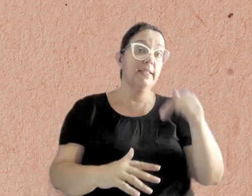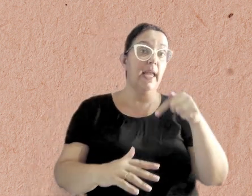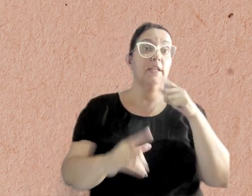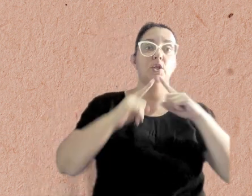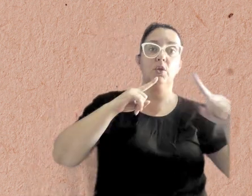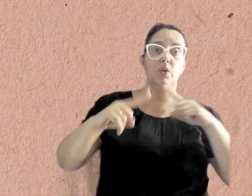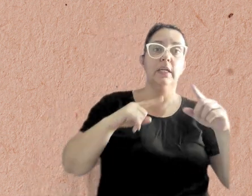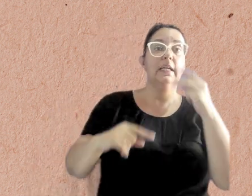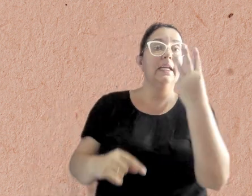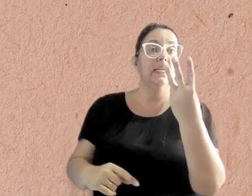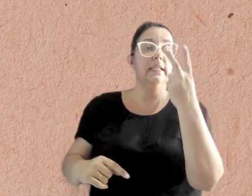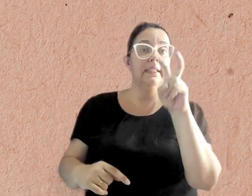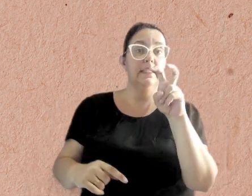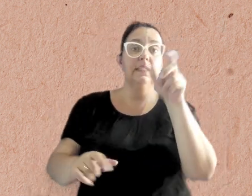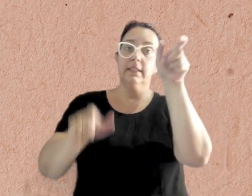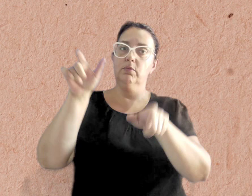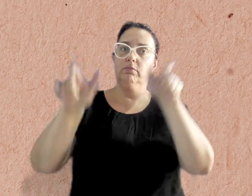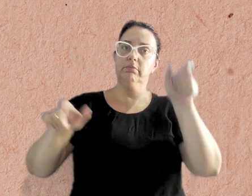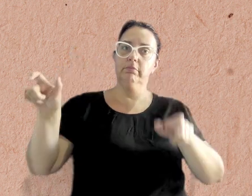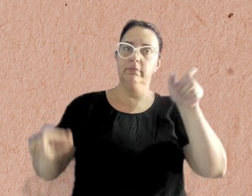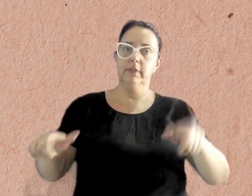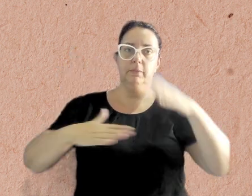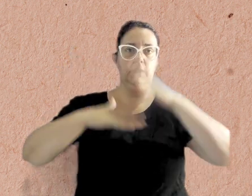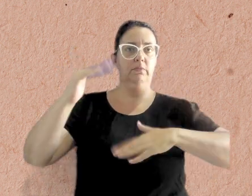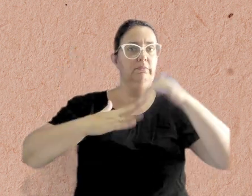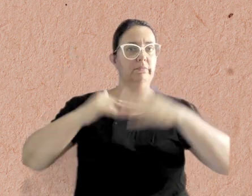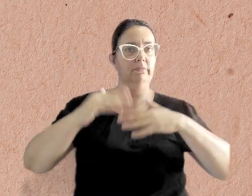e 35 com os sujeitos da ação educativa;